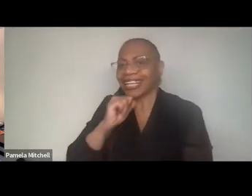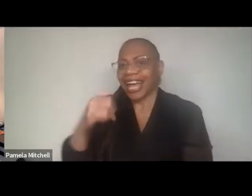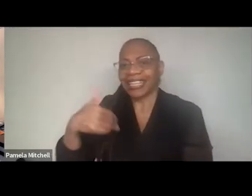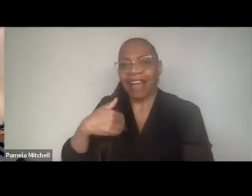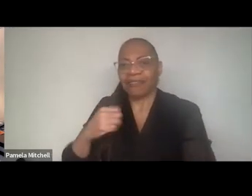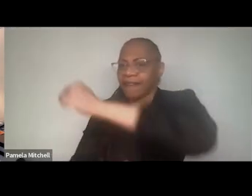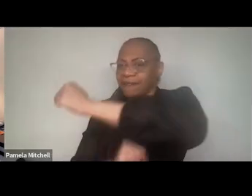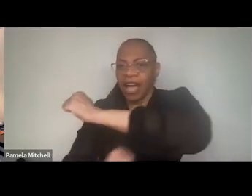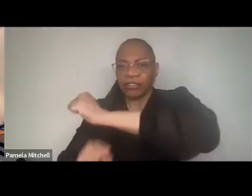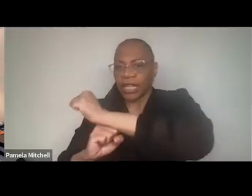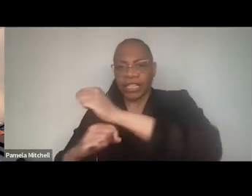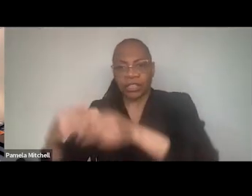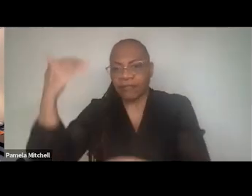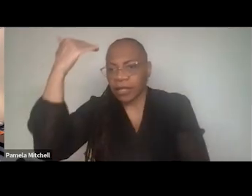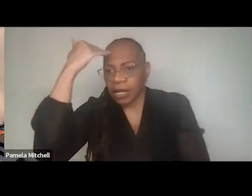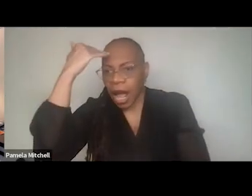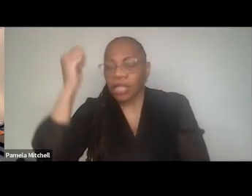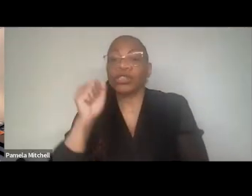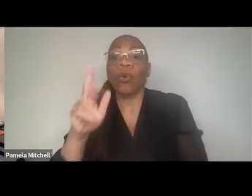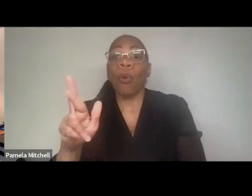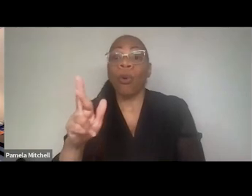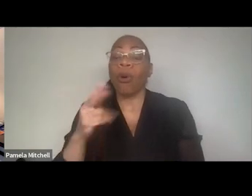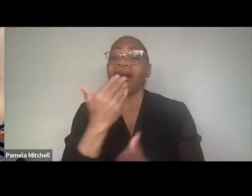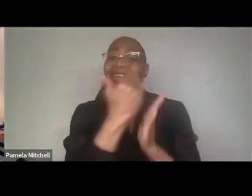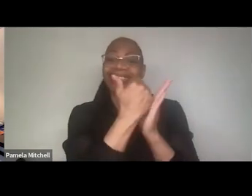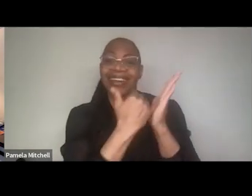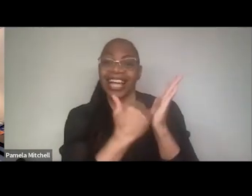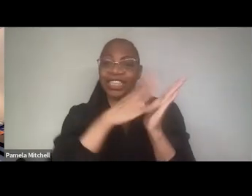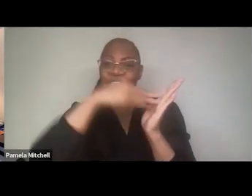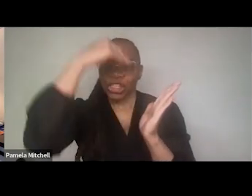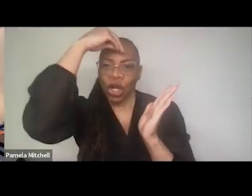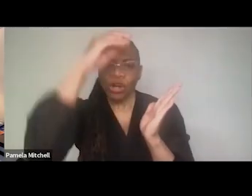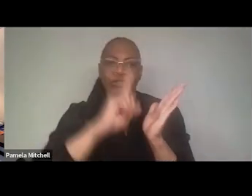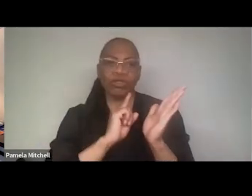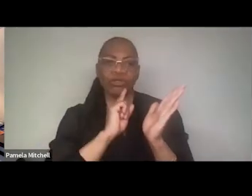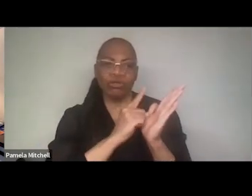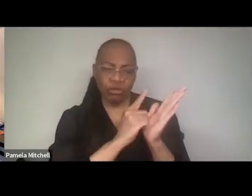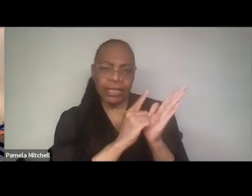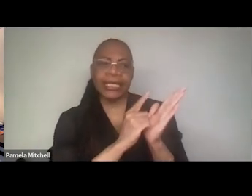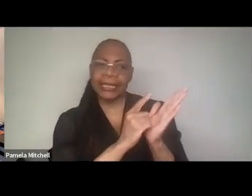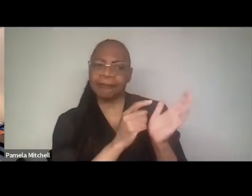o esas lecciones aprendidas para construir sobre ellas y reestructurar y reaprender. Las lesiones en la infancia